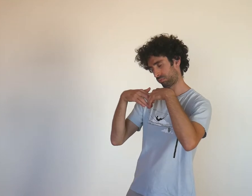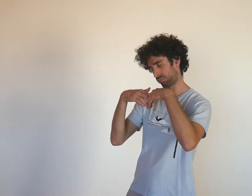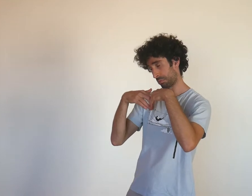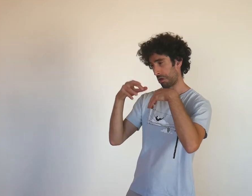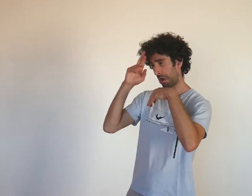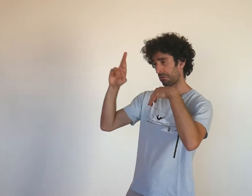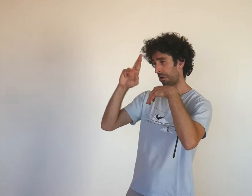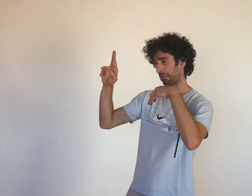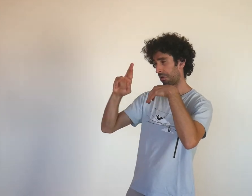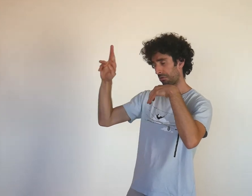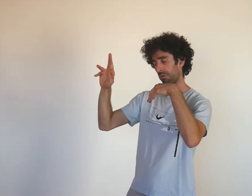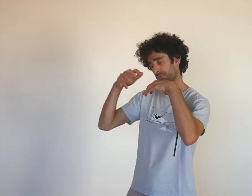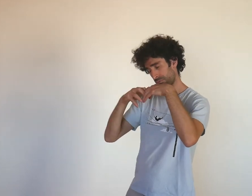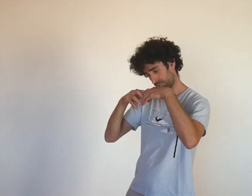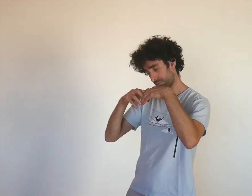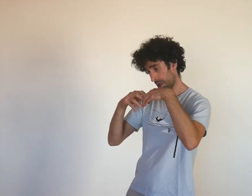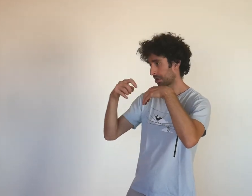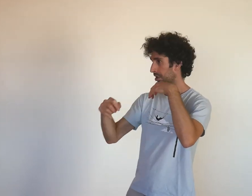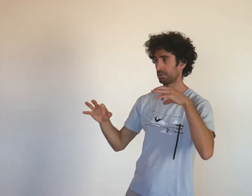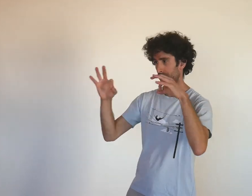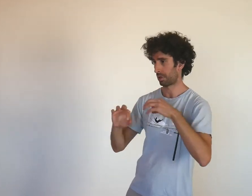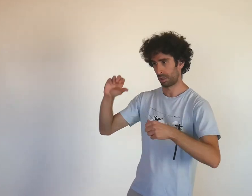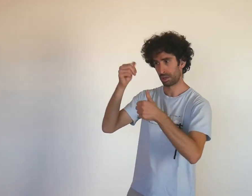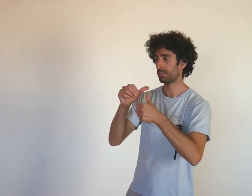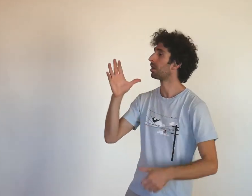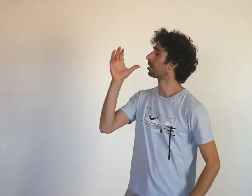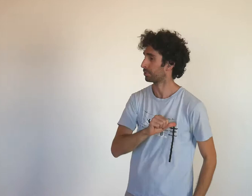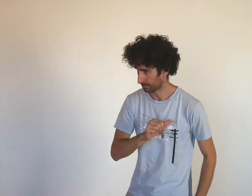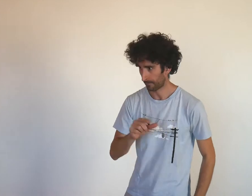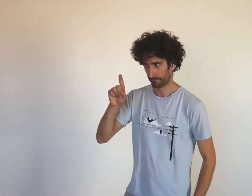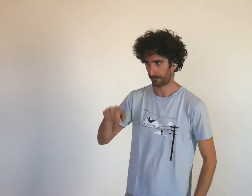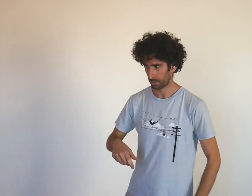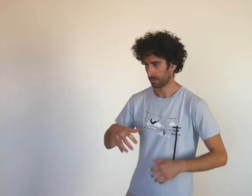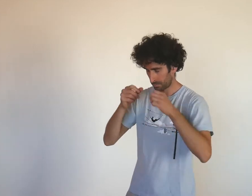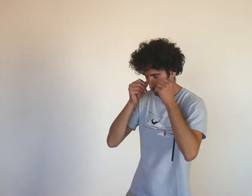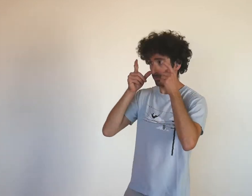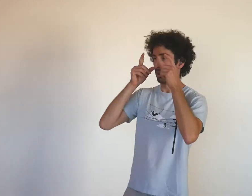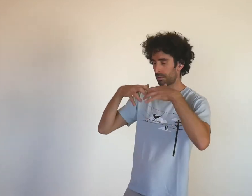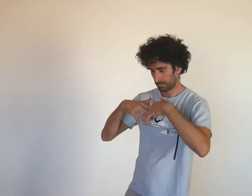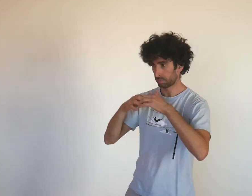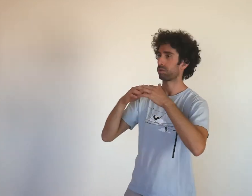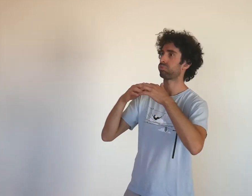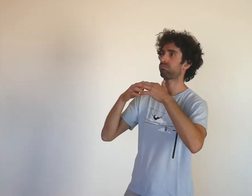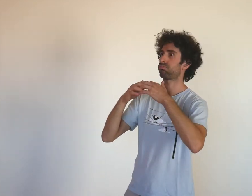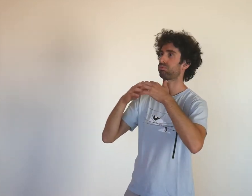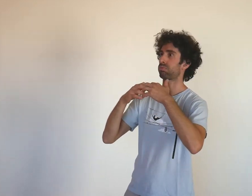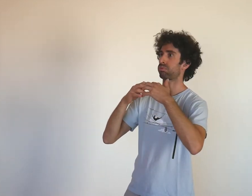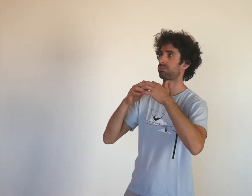ne garde pas de trace des rêves et c'est impossible de s'en rappeler. Il faut être réveillé pour que le cerveau, plus actif,